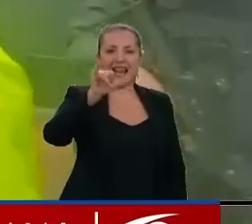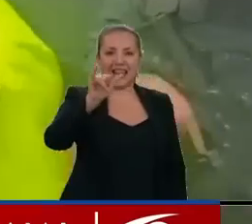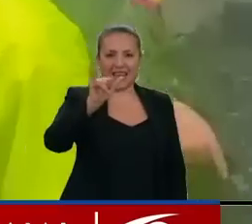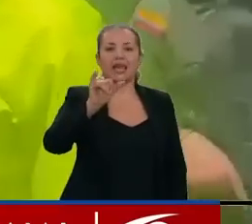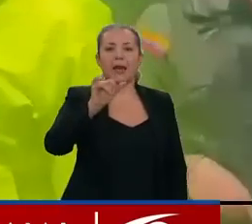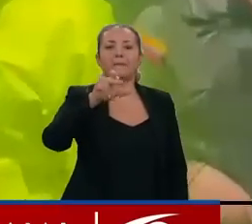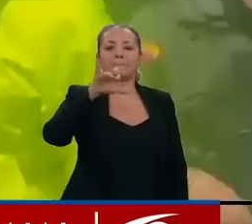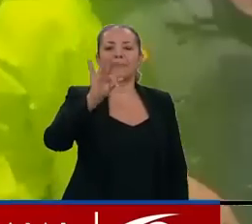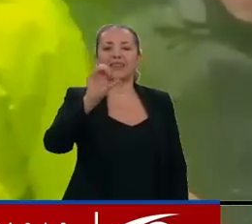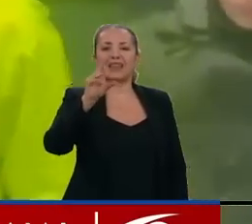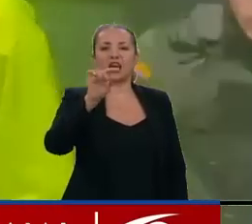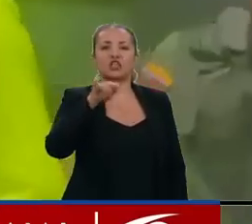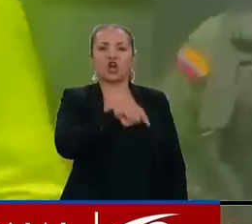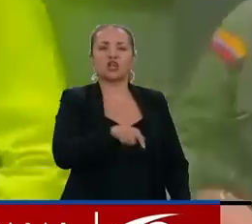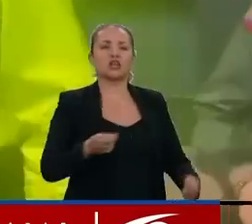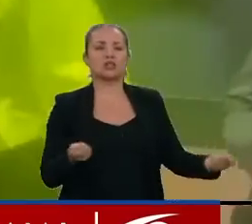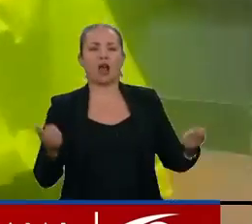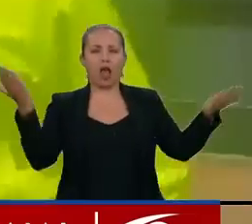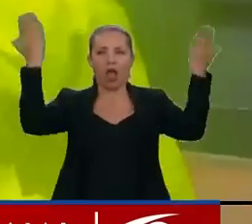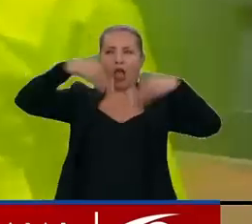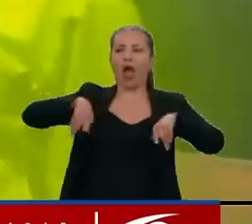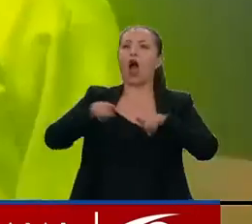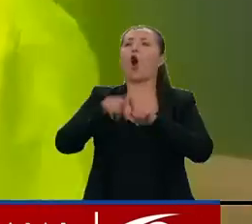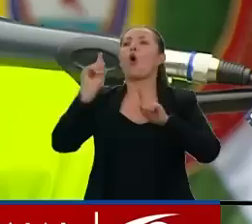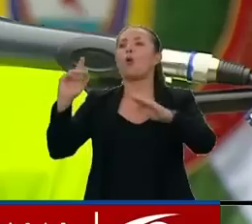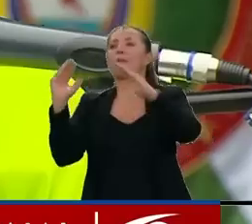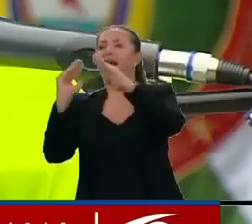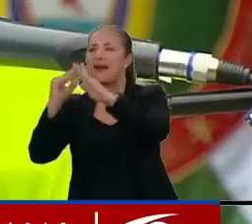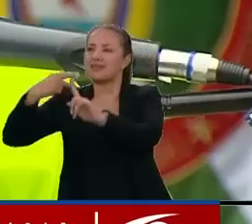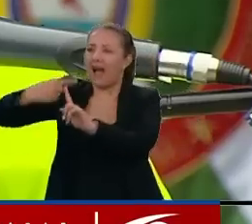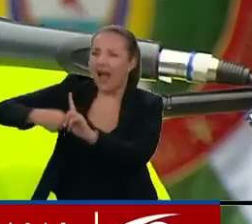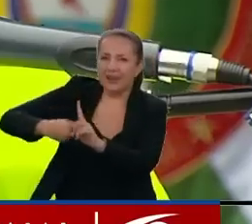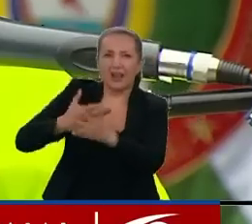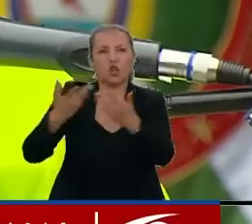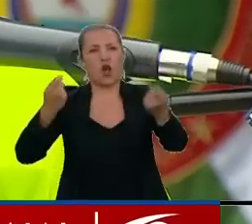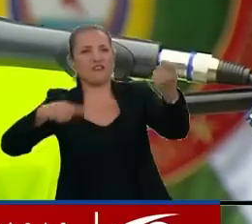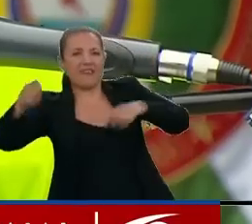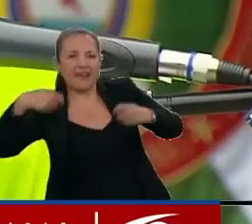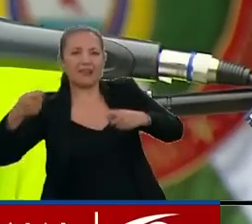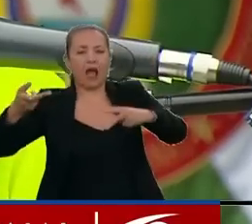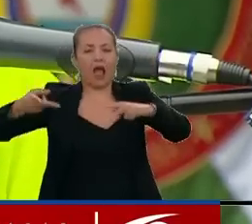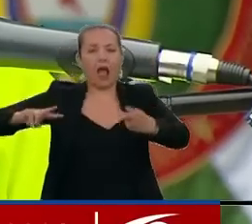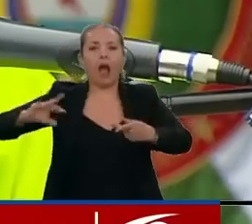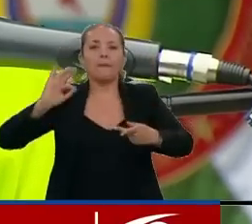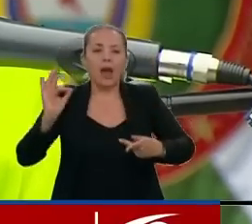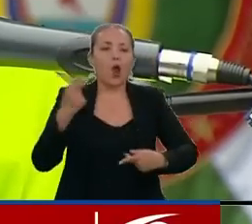norteamericano y panameño Stanley Axel Peterson que tenía como fachada de su actividad en